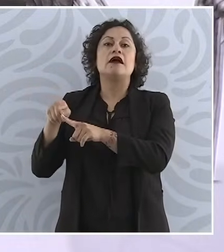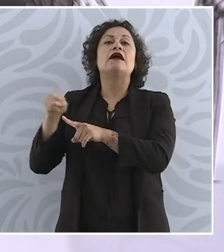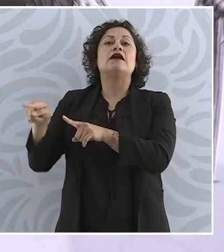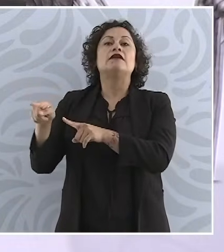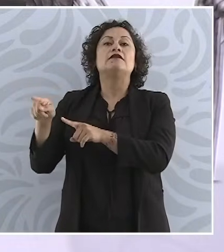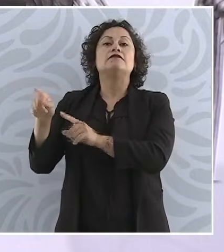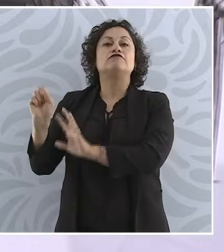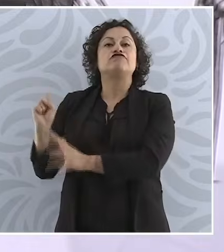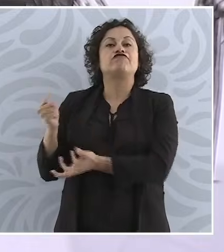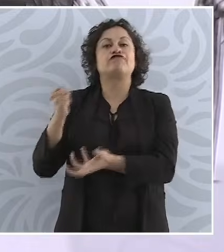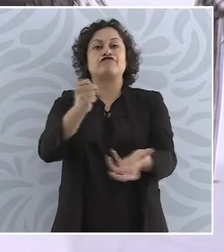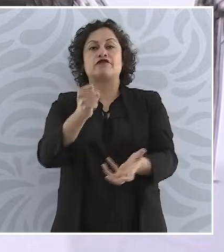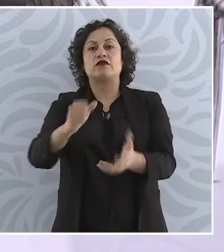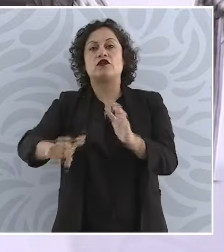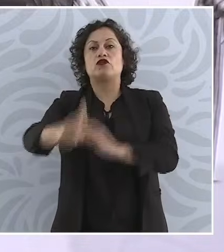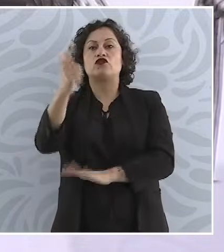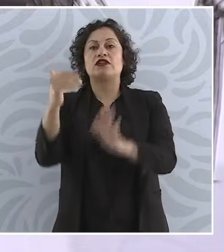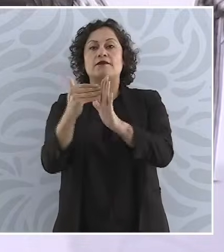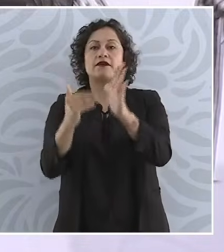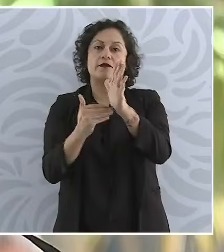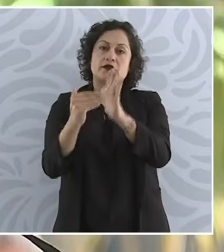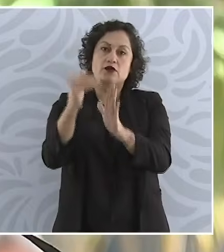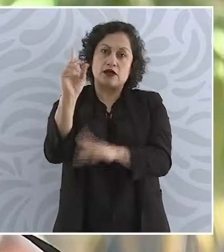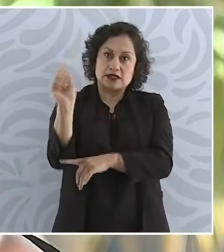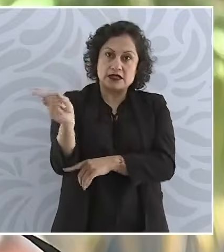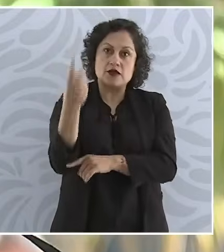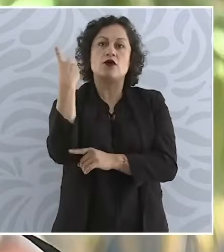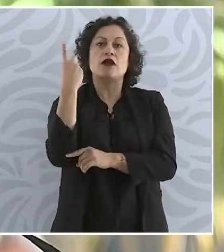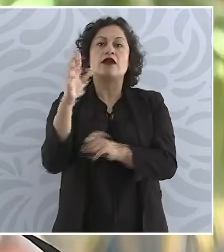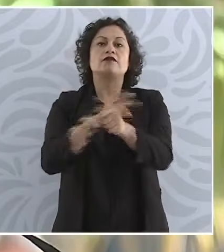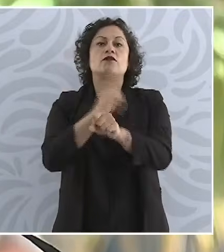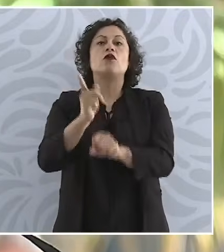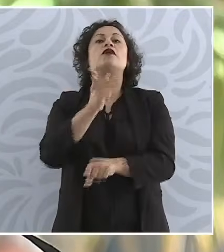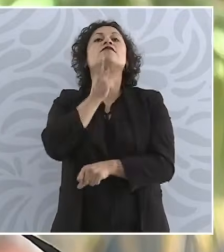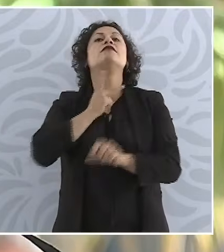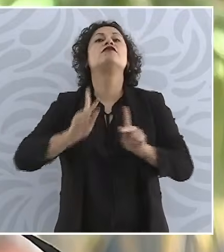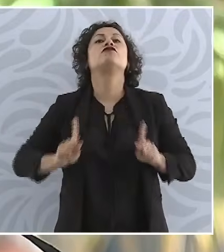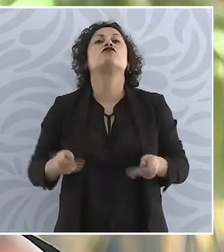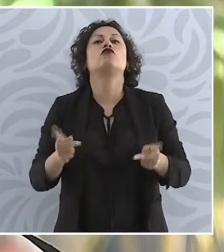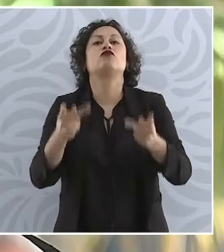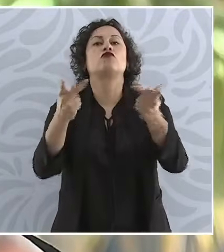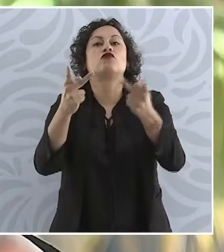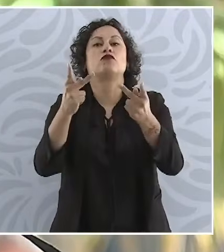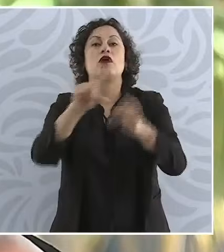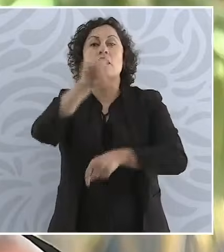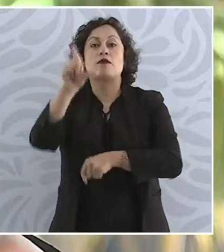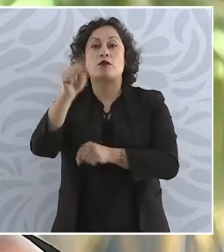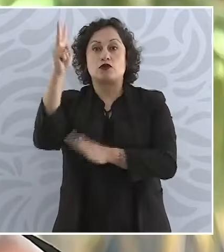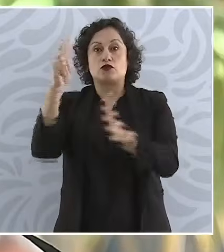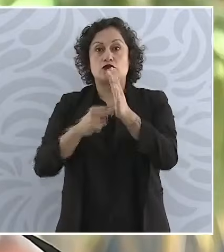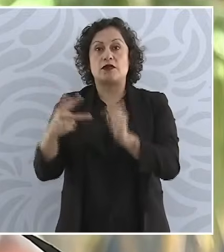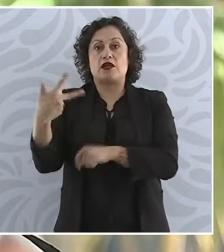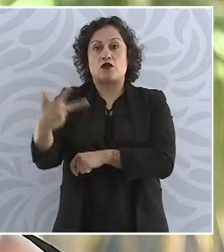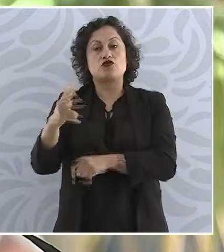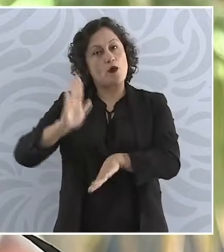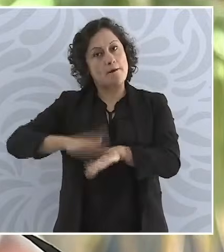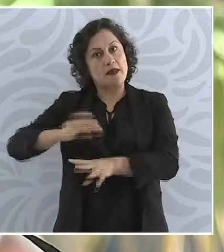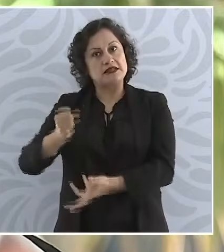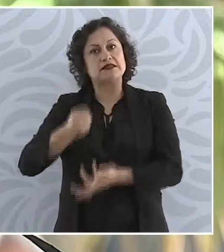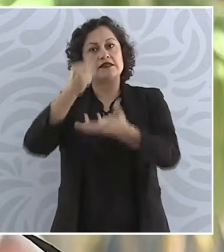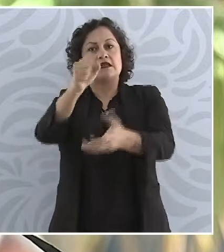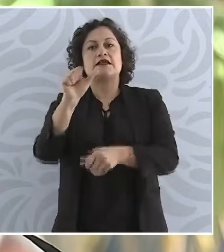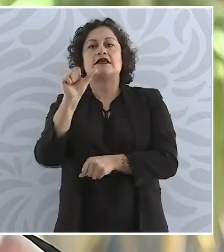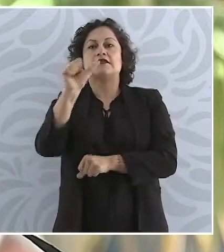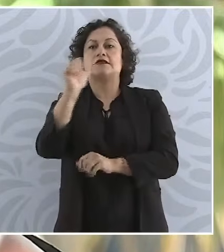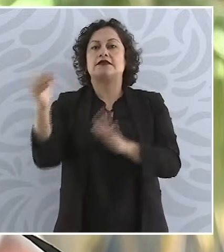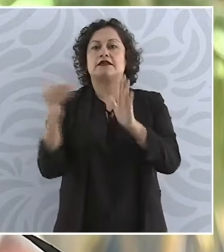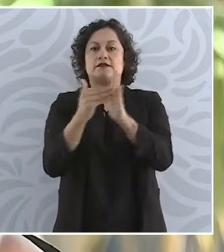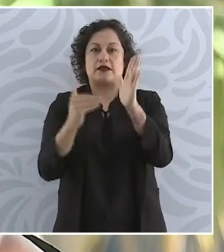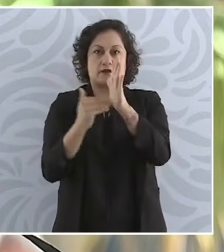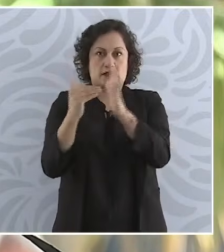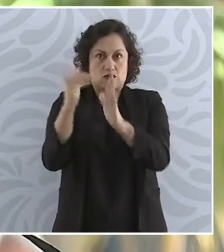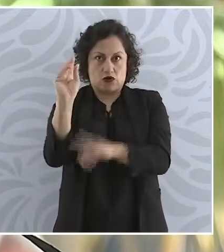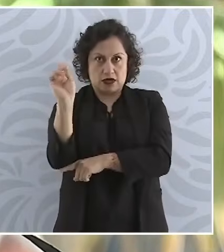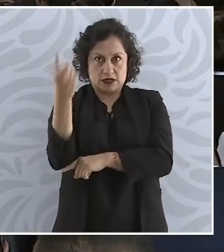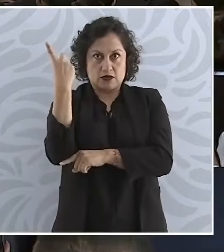por precios altos del petróleo y en 16000 millones de dólares entre el gobierno Ah